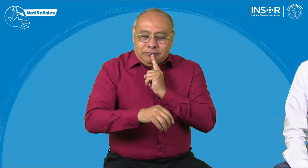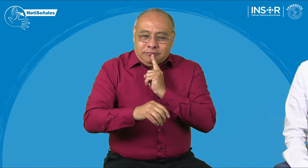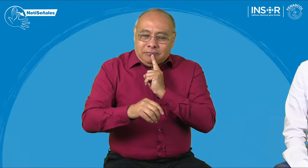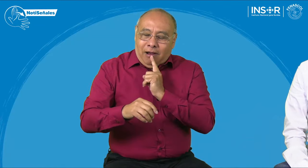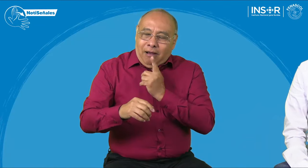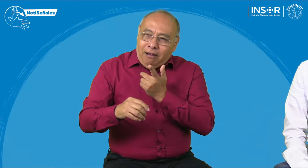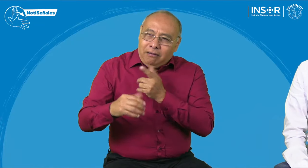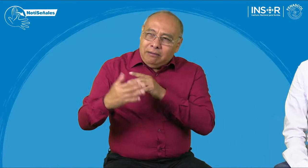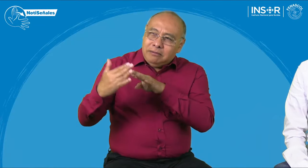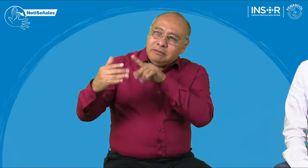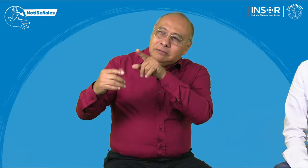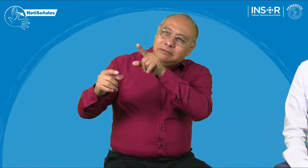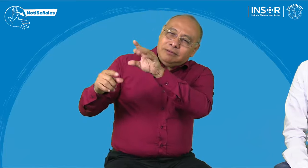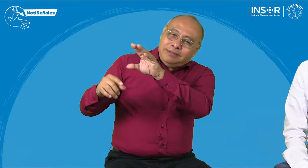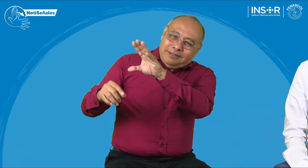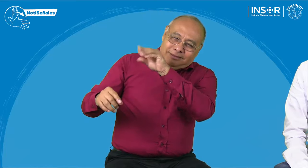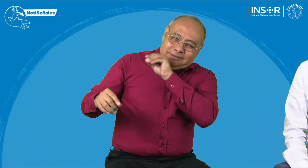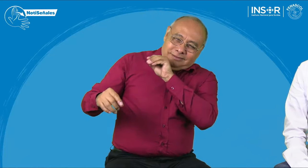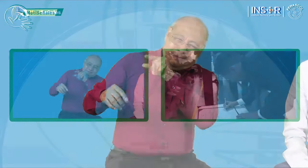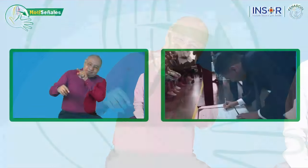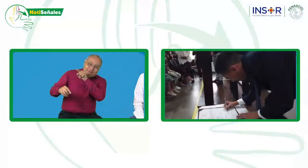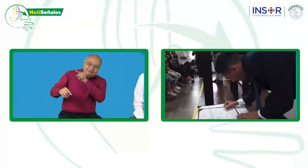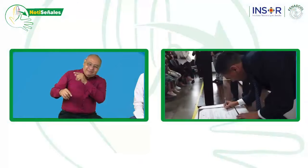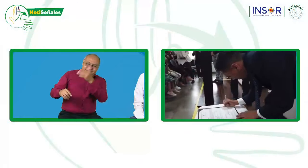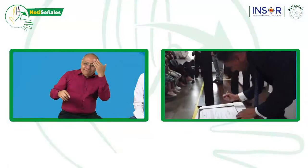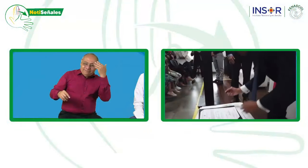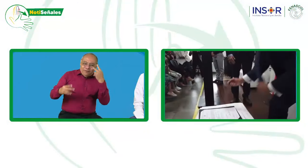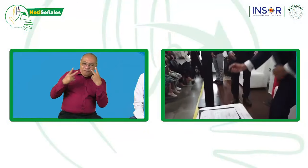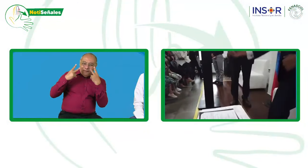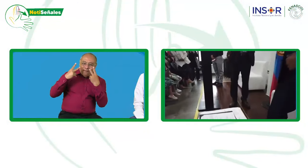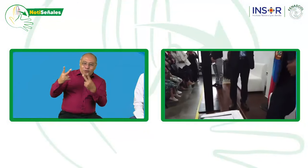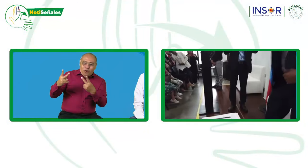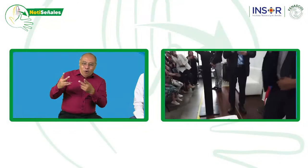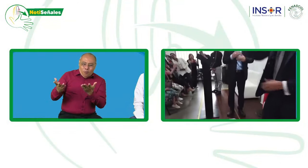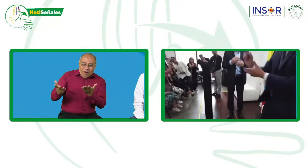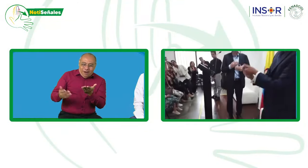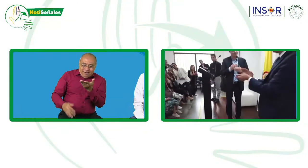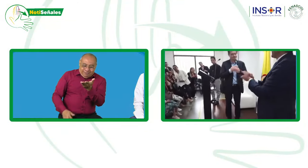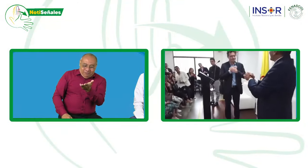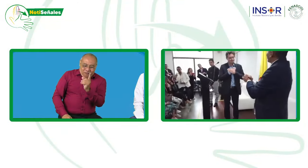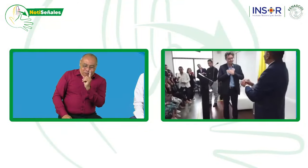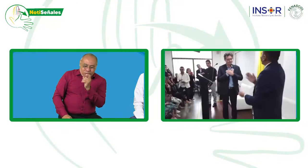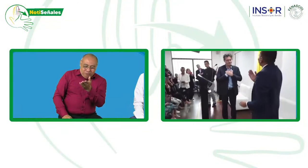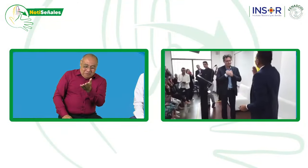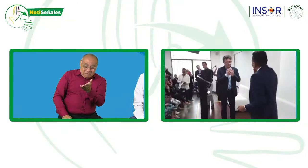lucha de búsqueda, de querer